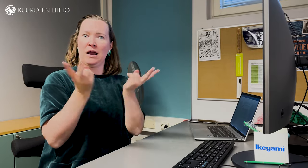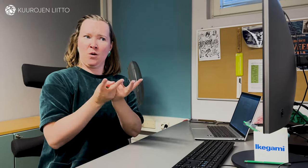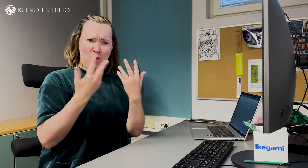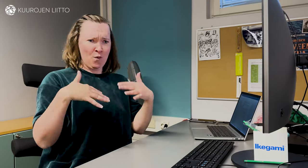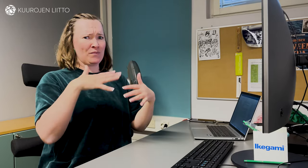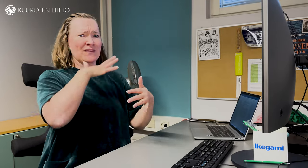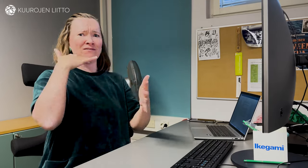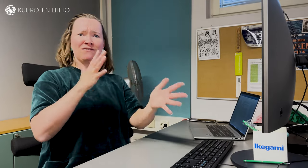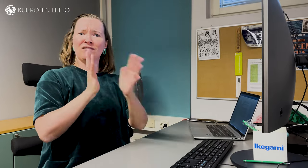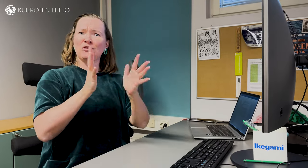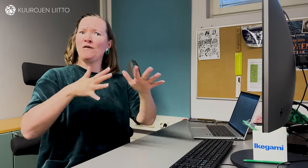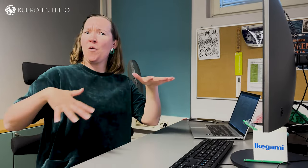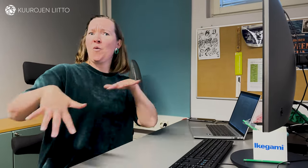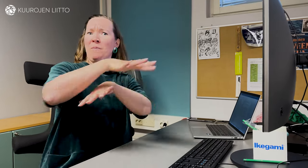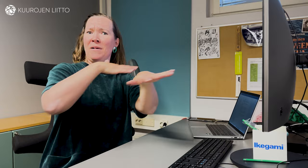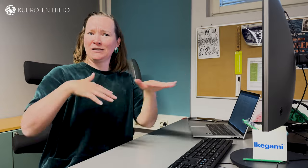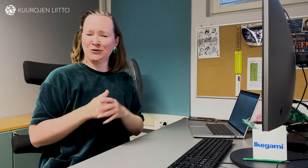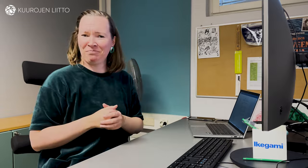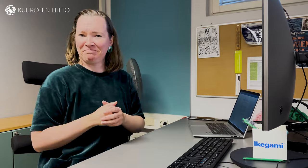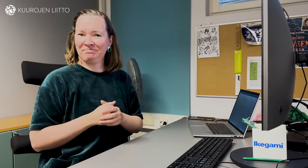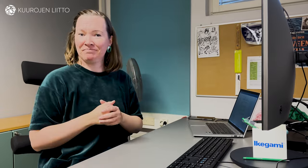Todella kivaa, että he saavat nauttia viittovasta ympäristöstä!